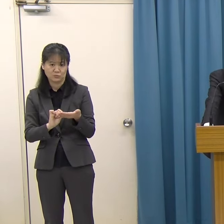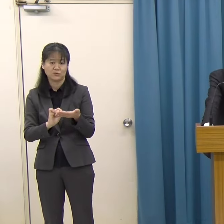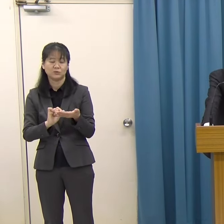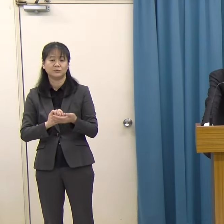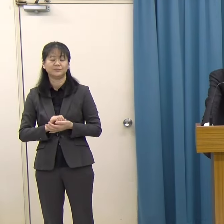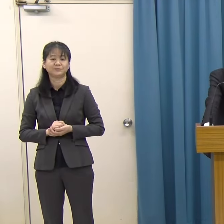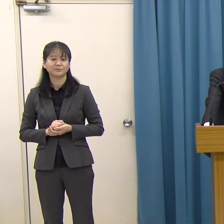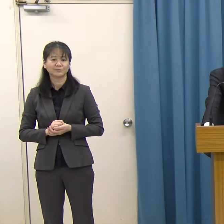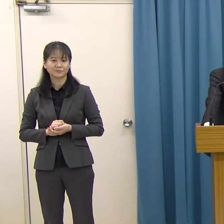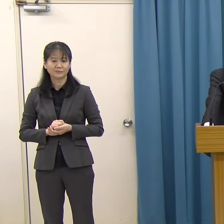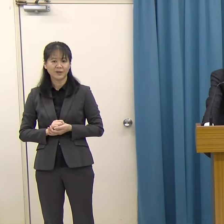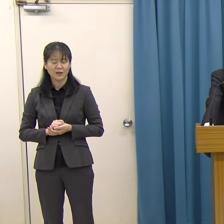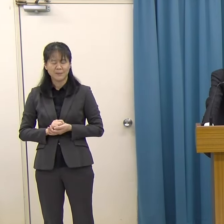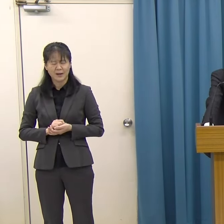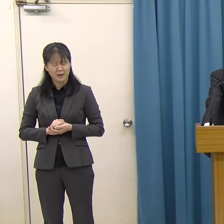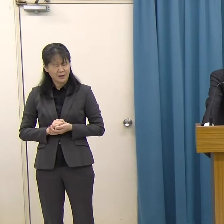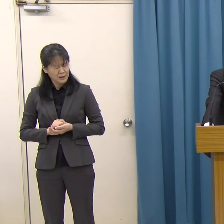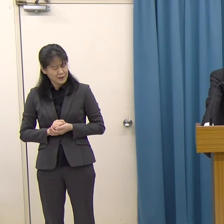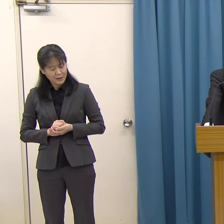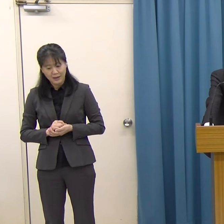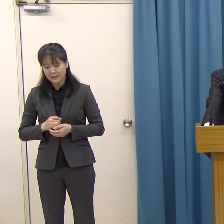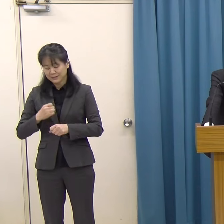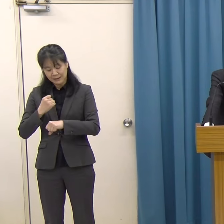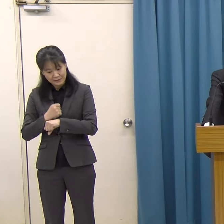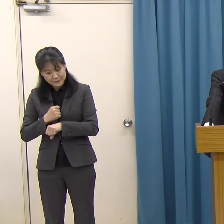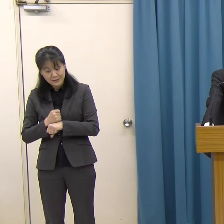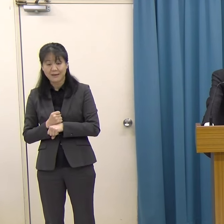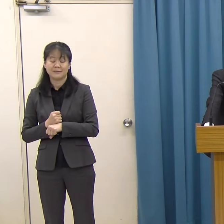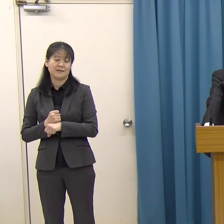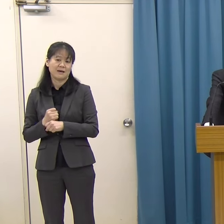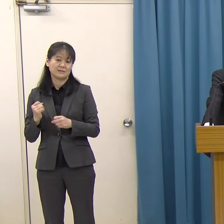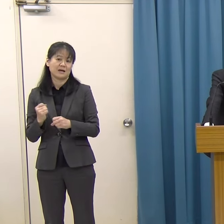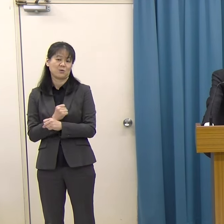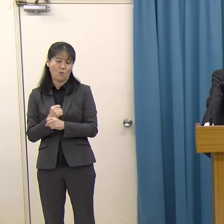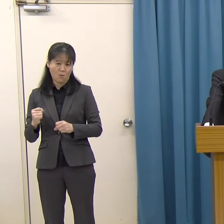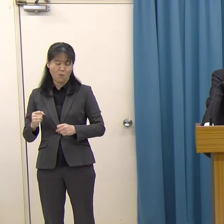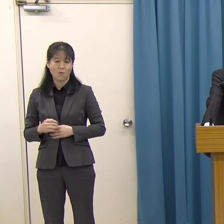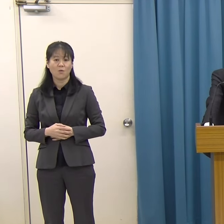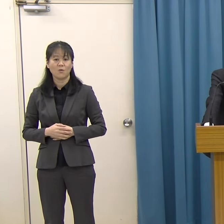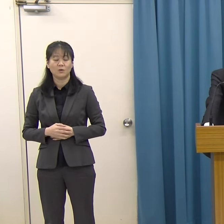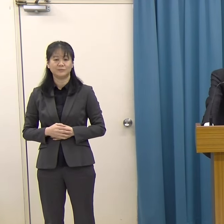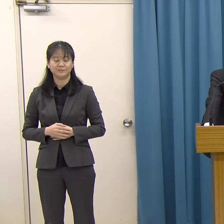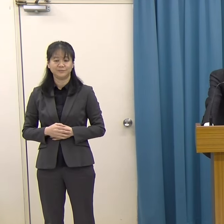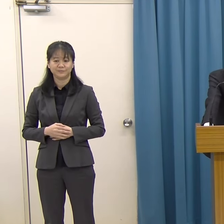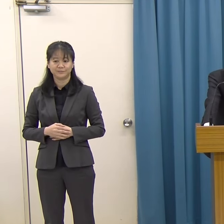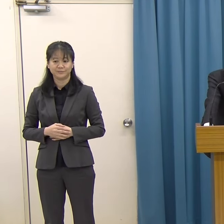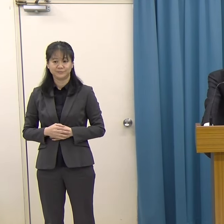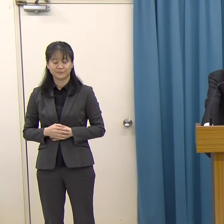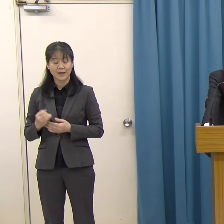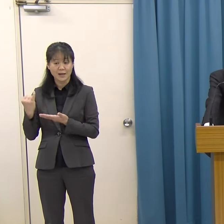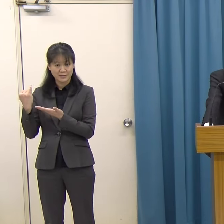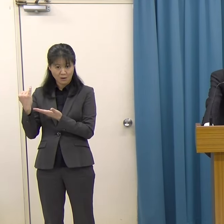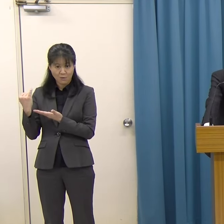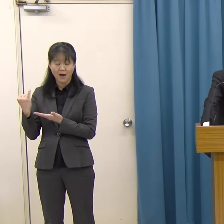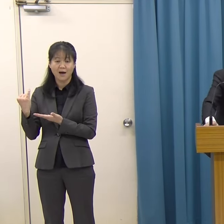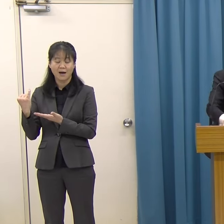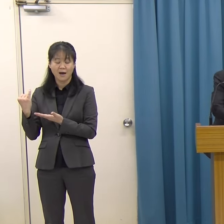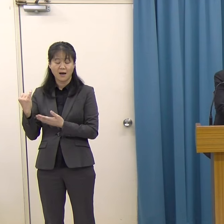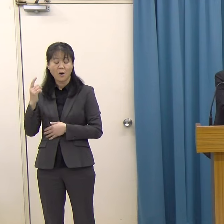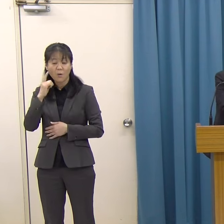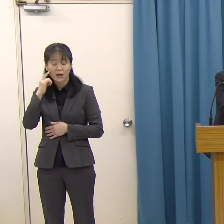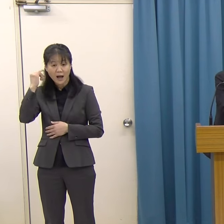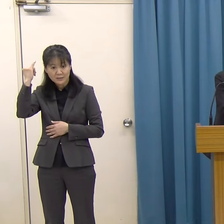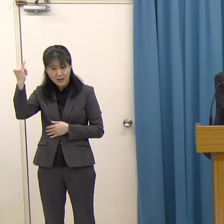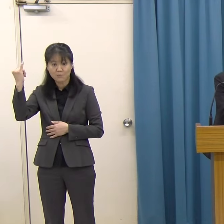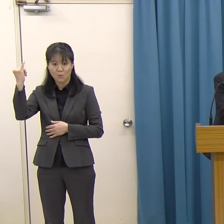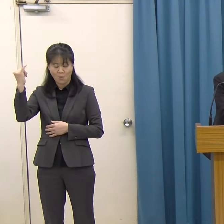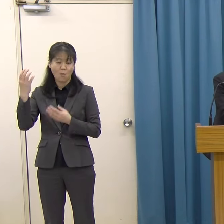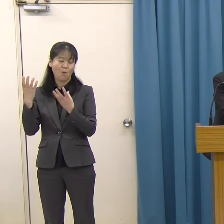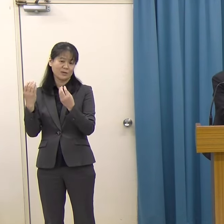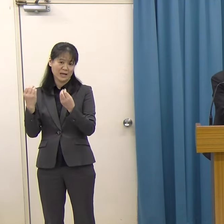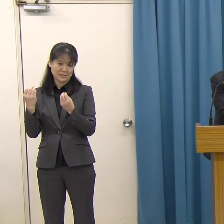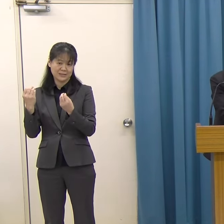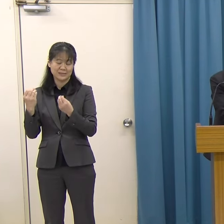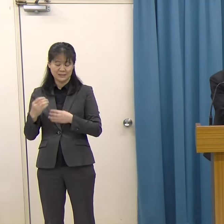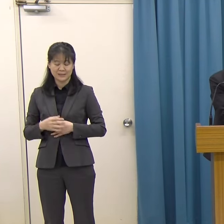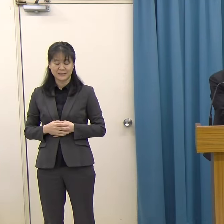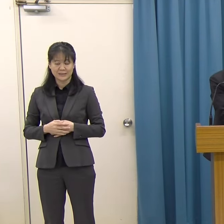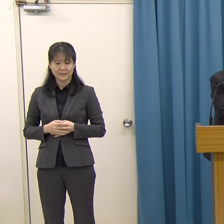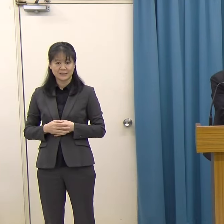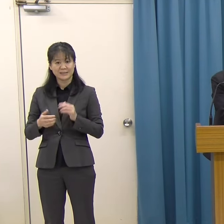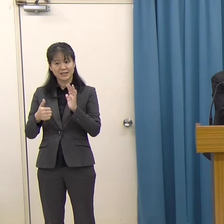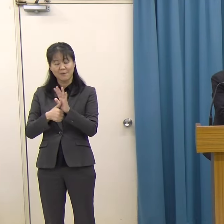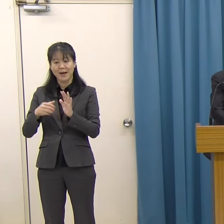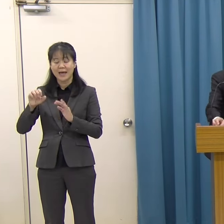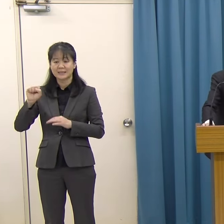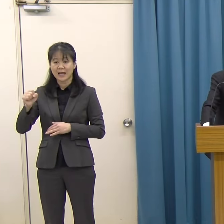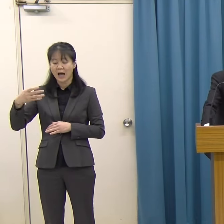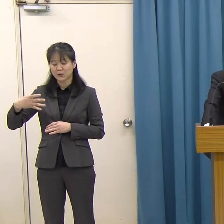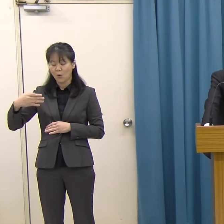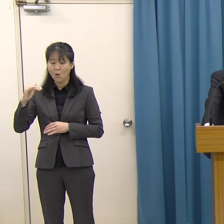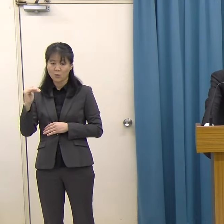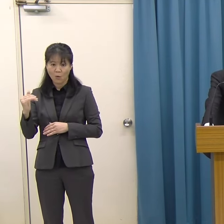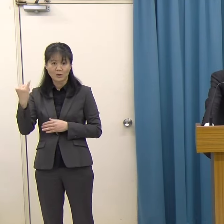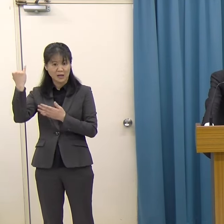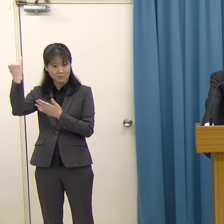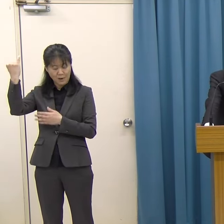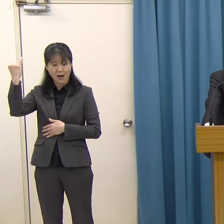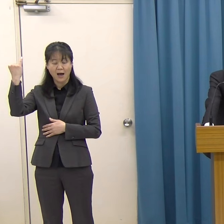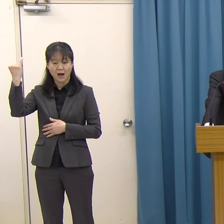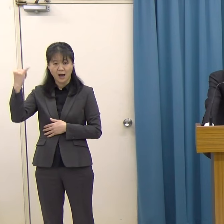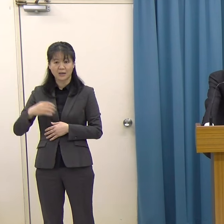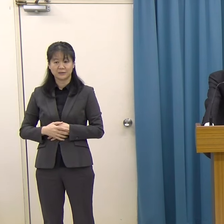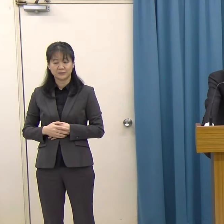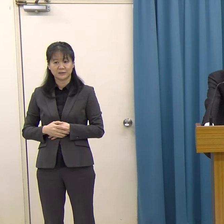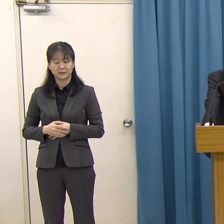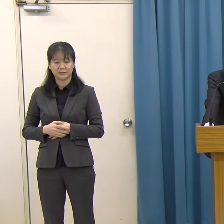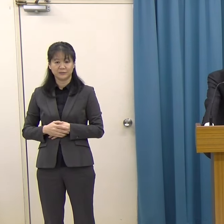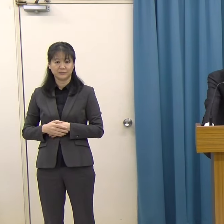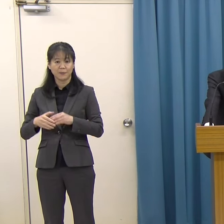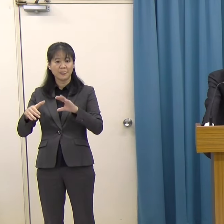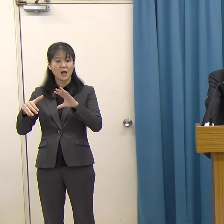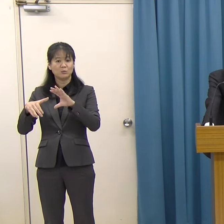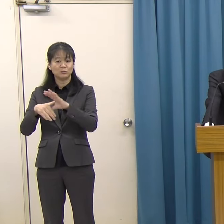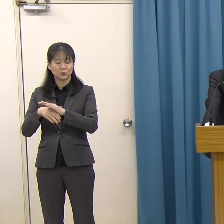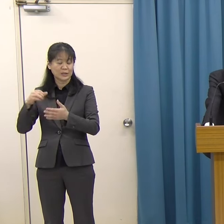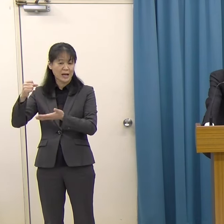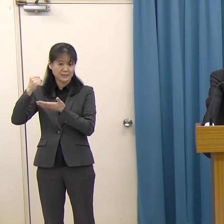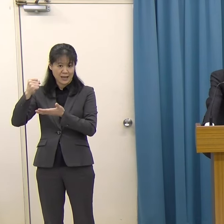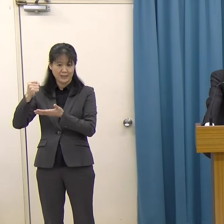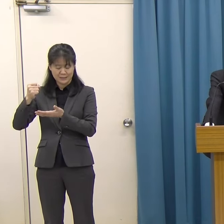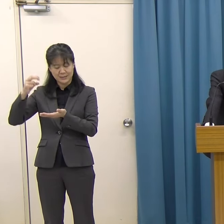気が遠くなるような作業ですが、江里さんはお母様も截金作家であり、重要無形文化財「截金」保持者に認定されていらっしゃいます。